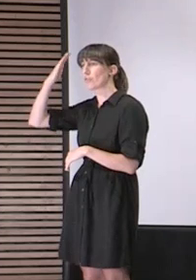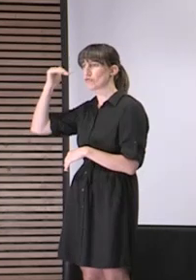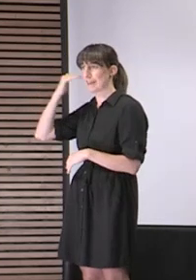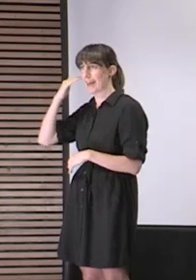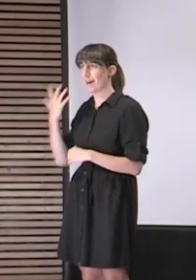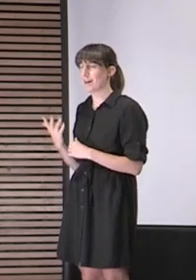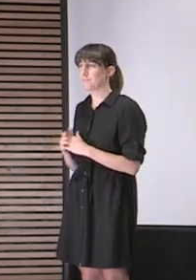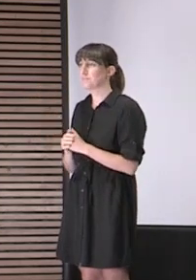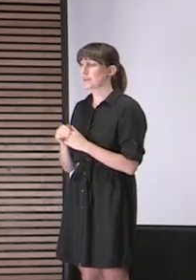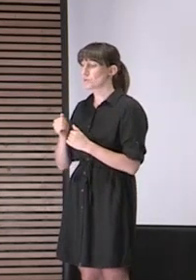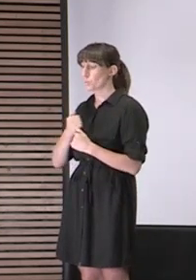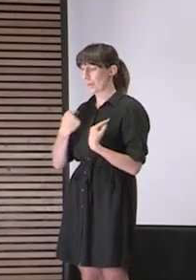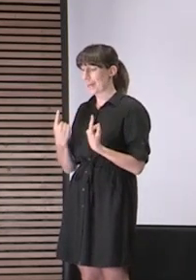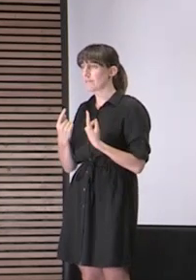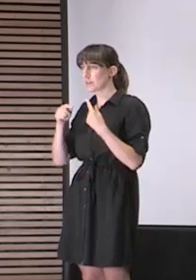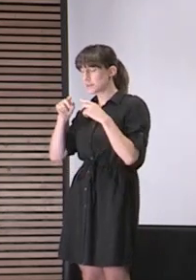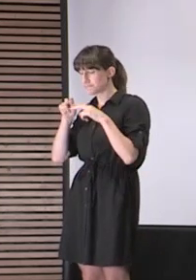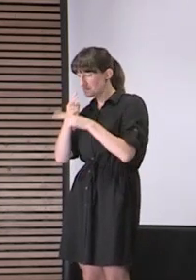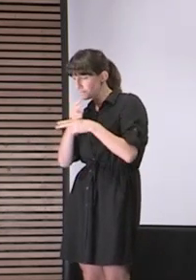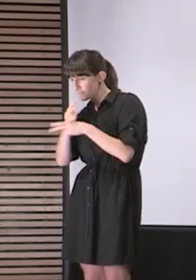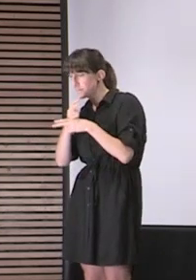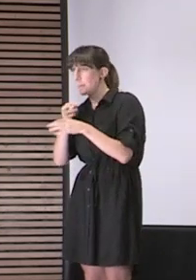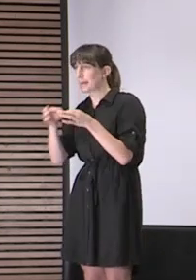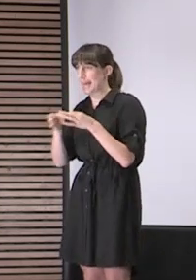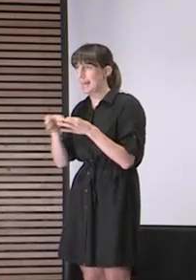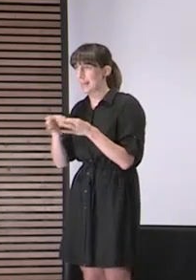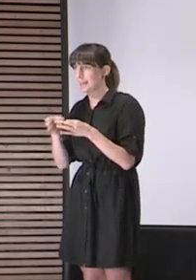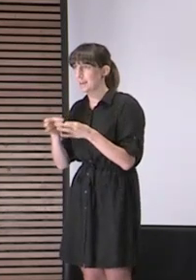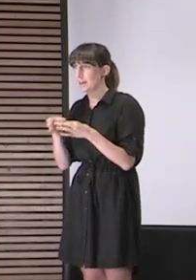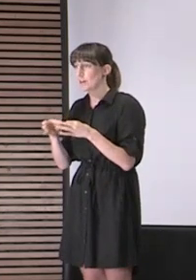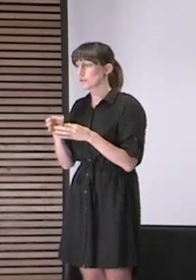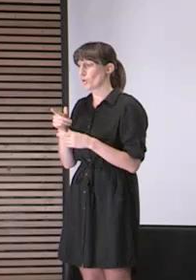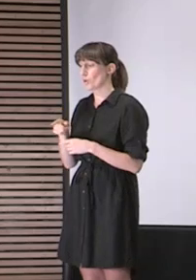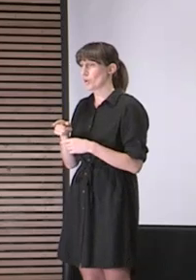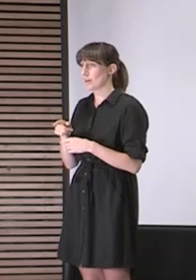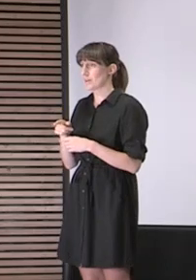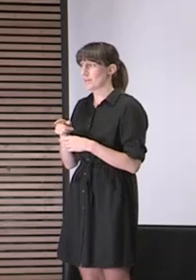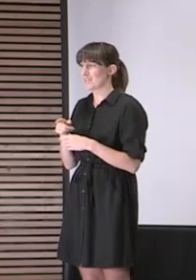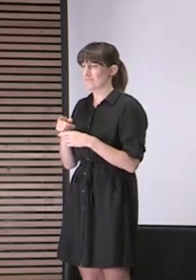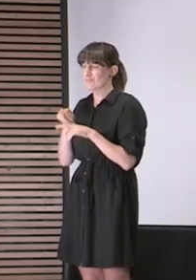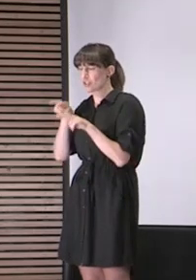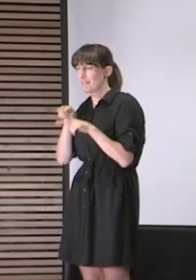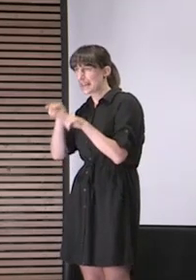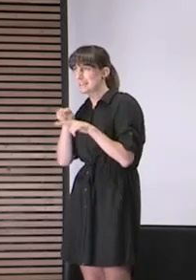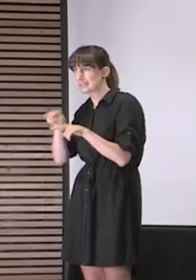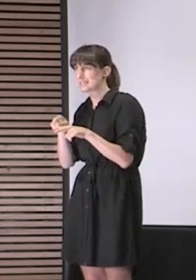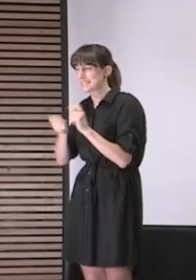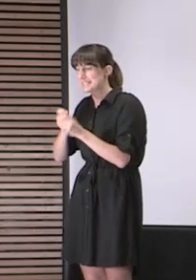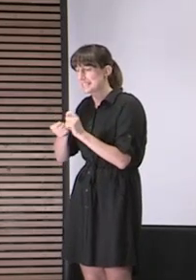del 1%. Mientras que cuando nuestras tasas de prueba eran más bajas, era de alrededor del